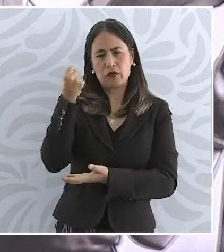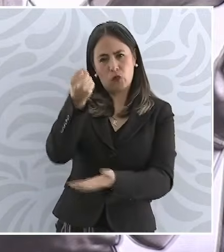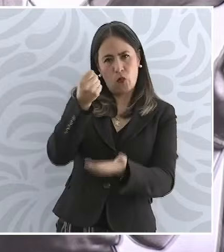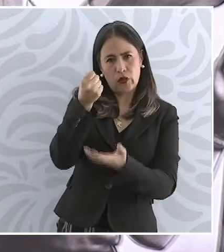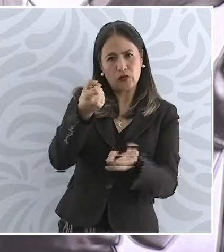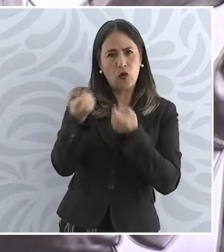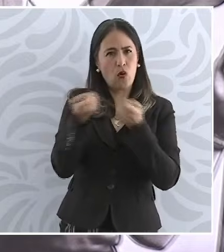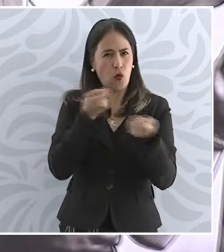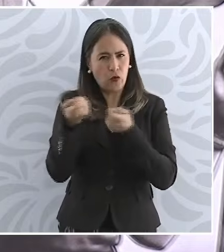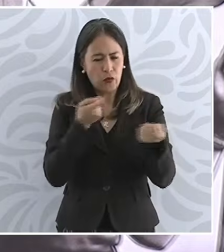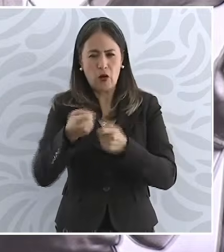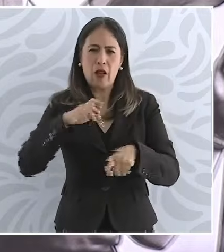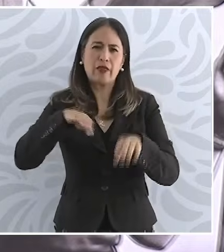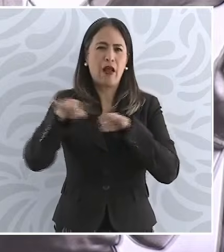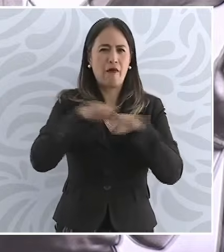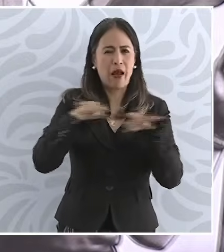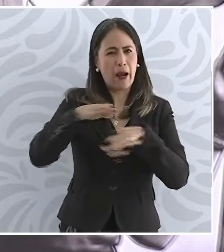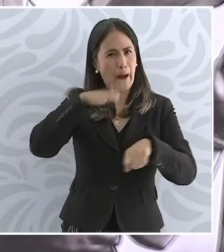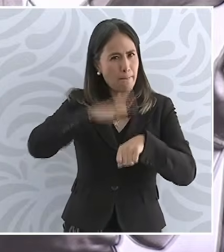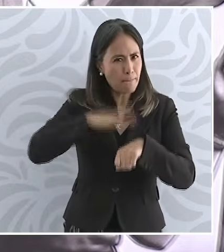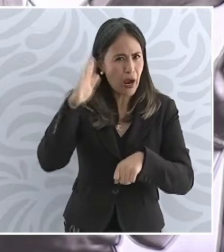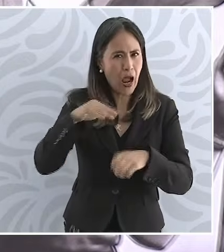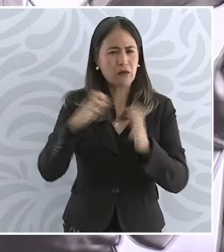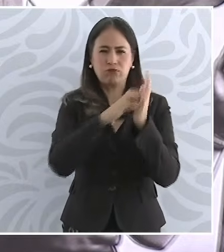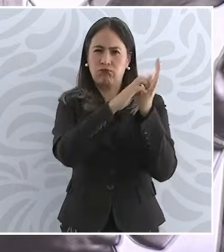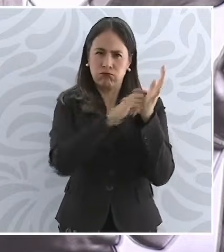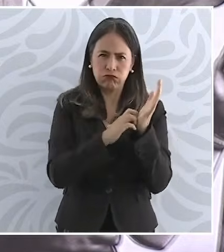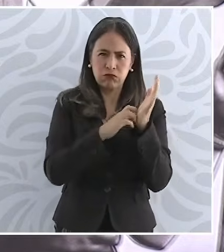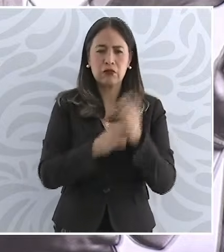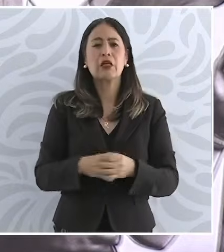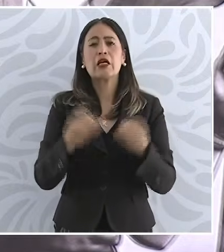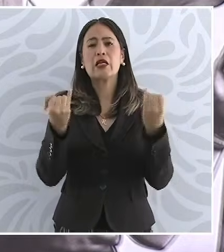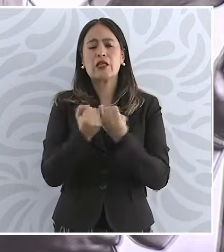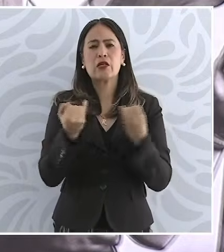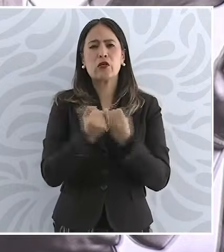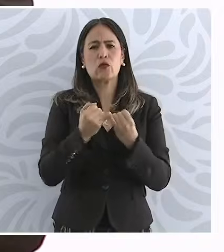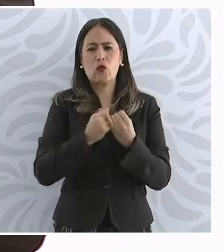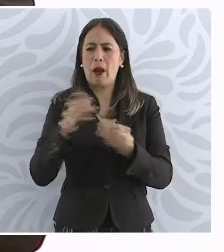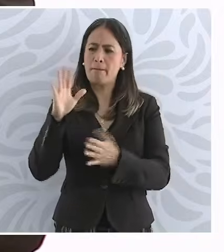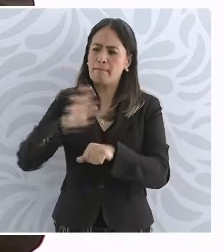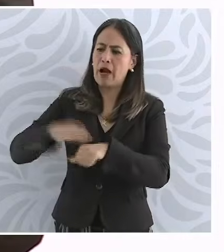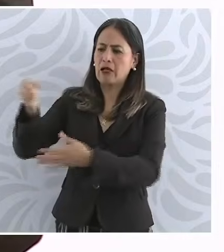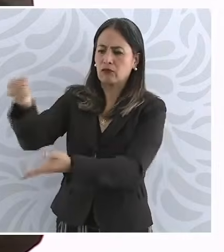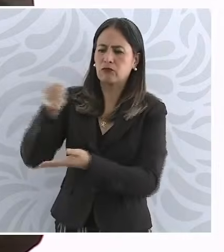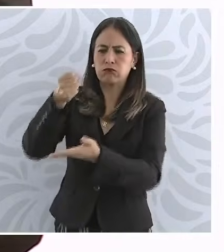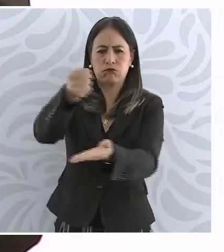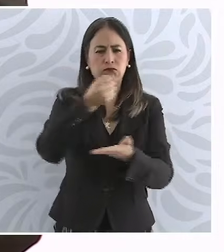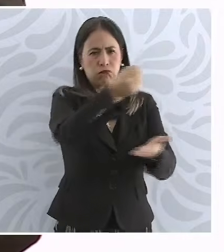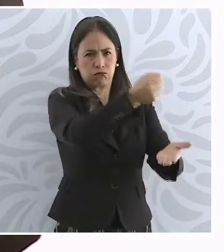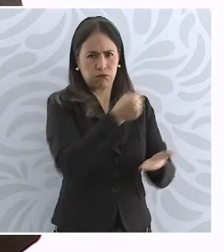y eficiencia austeridad republicana y rigurosa selección de inversiones también implementamos